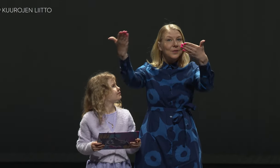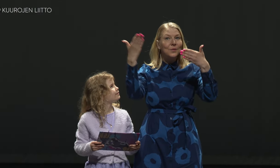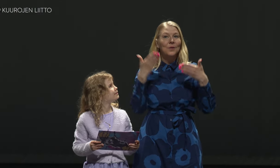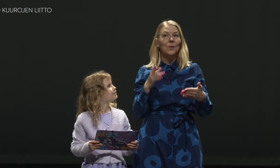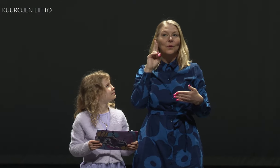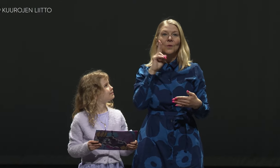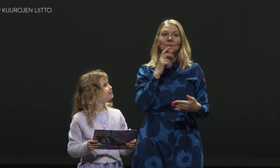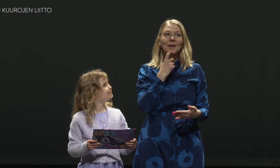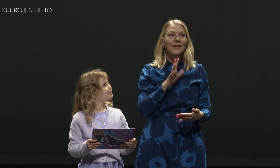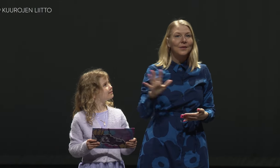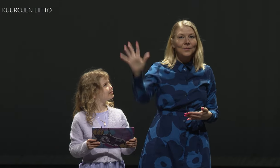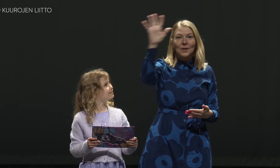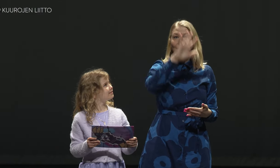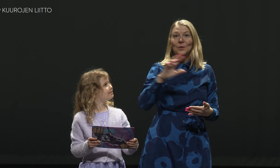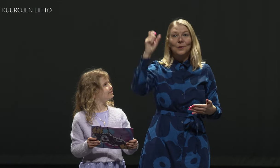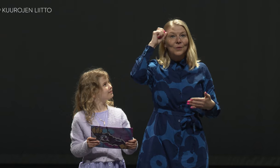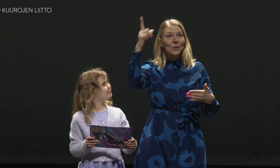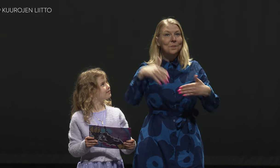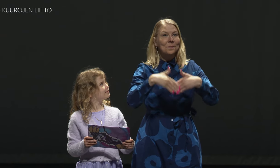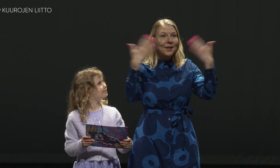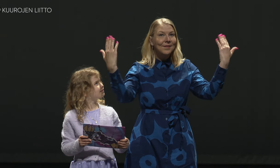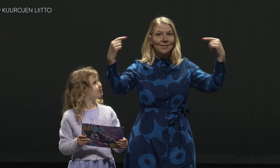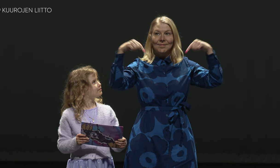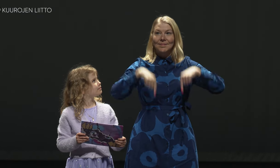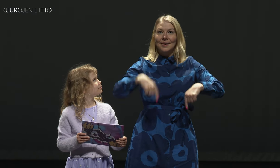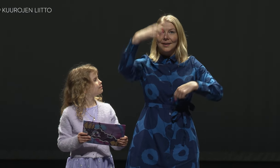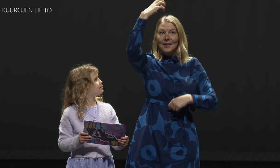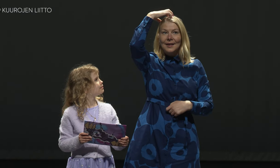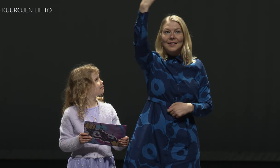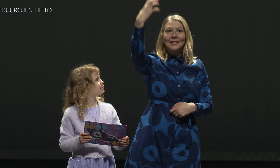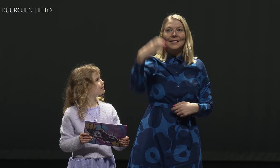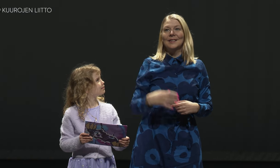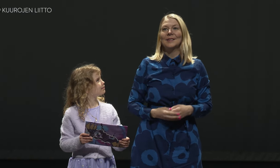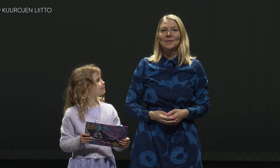Tervetuloa valtakunnallisille kuurojen kulttuuripäiville Helsinkiin!